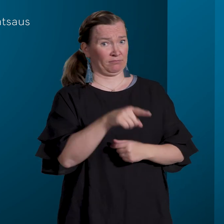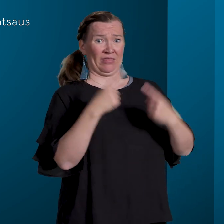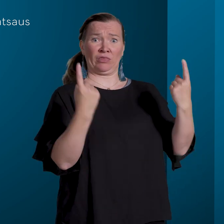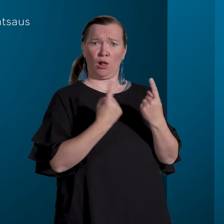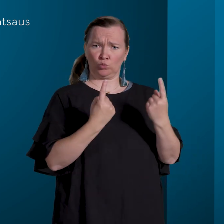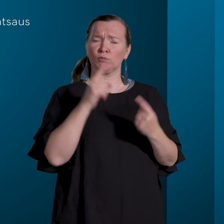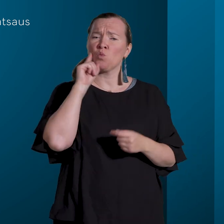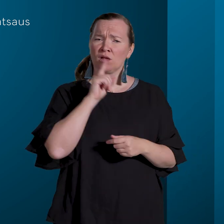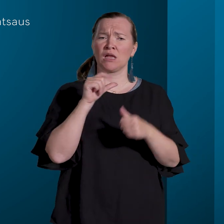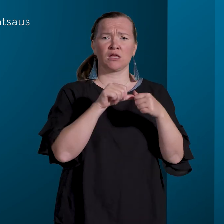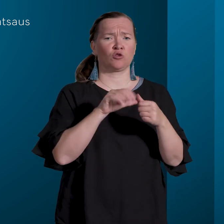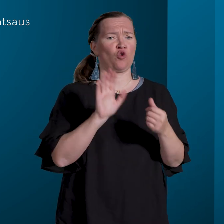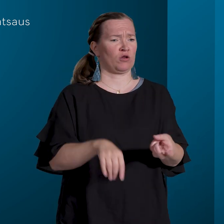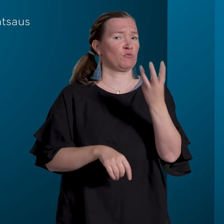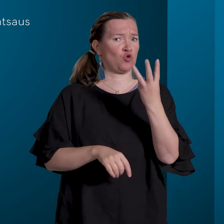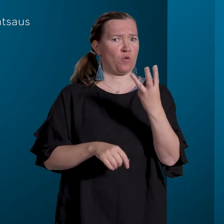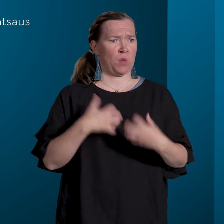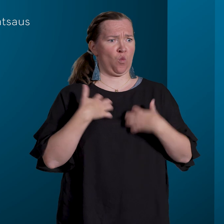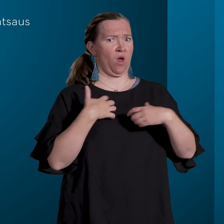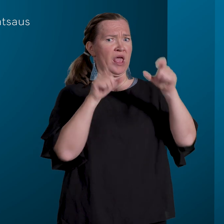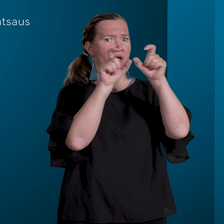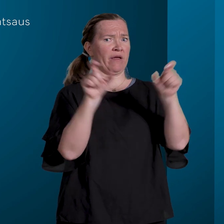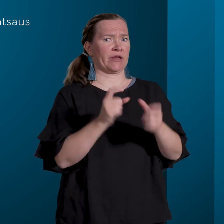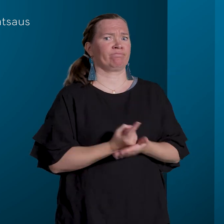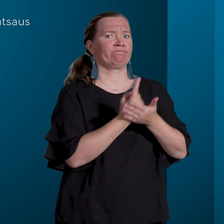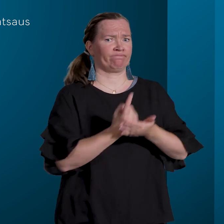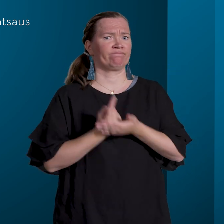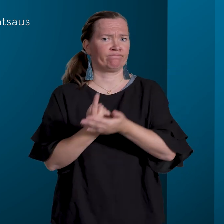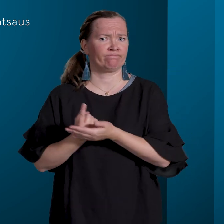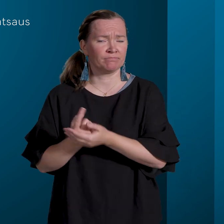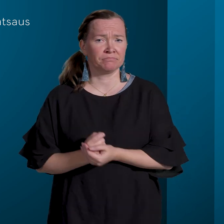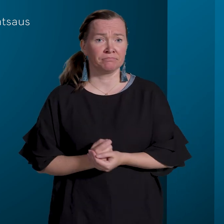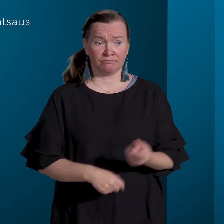Kuurojen Liitto nosti tilaisuudessa esiin kolme huolenaihetta: